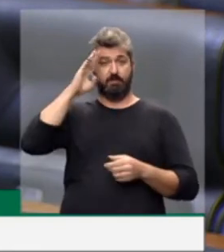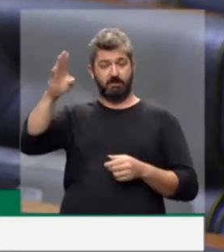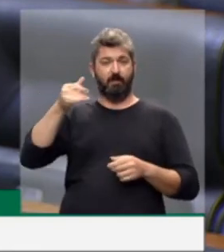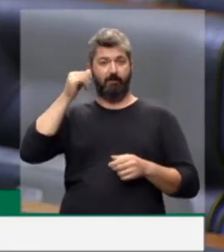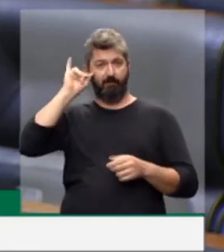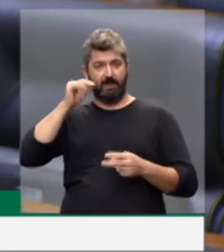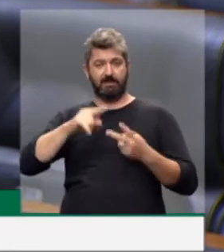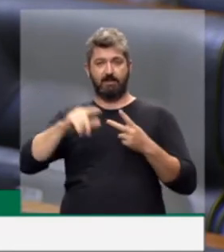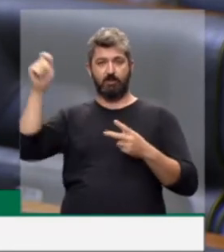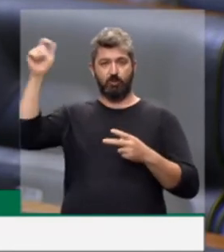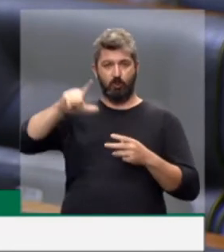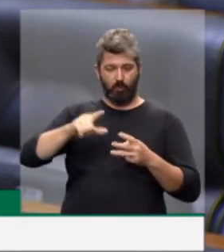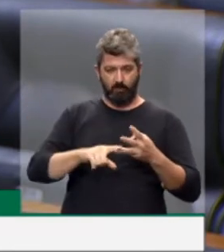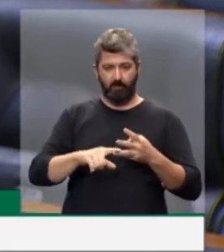NORDESTE, ONDE TEM OS GRANDES